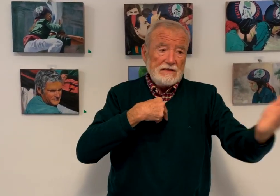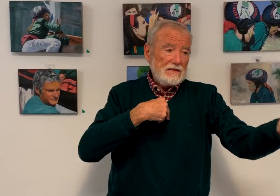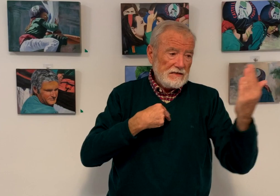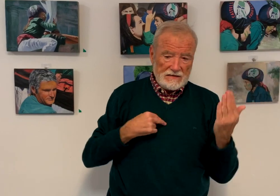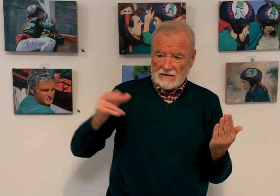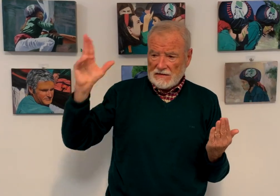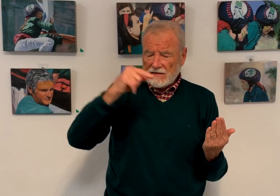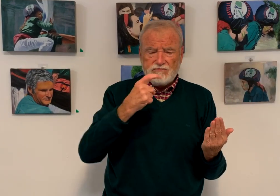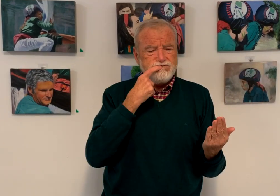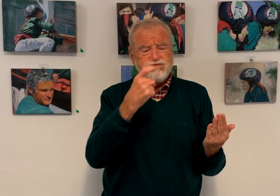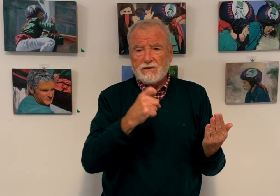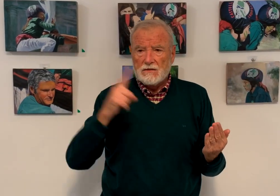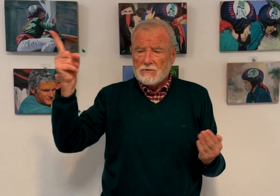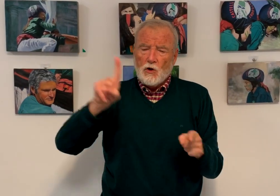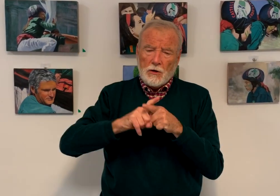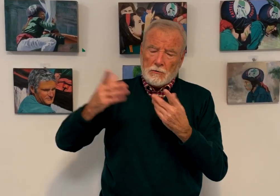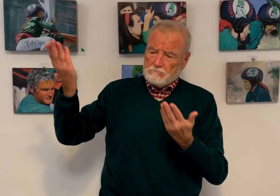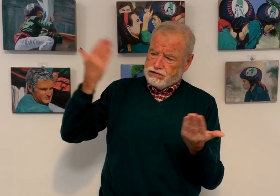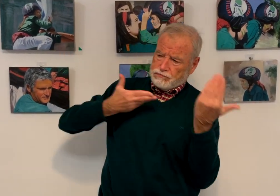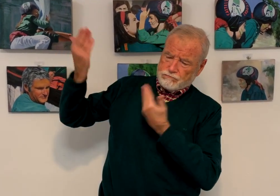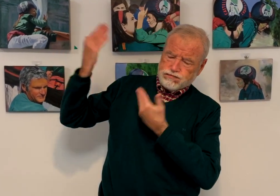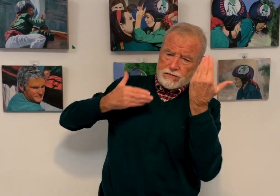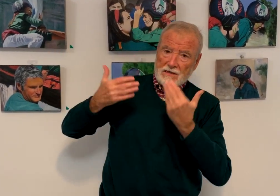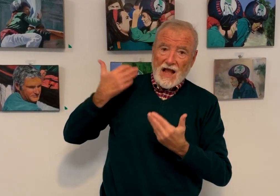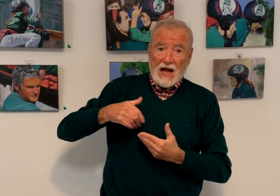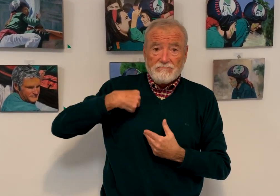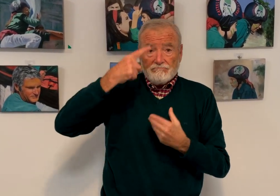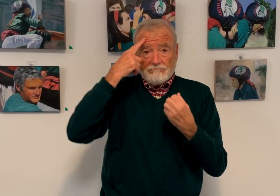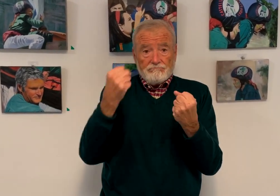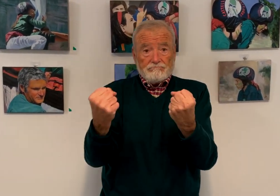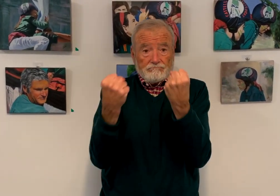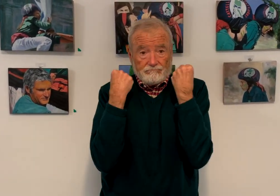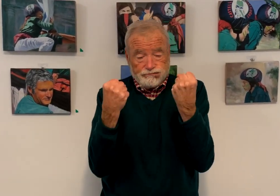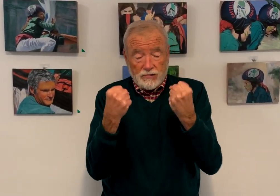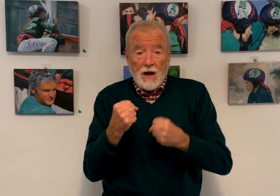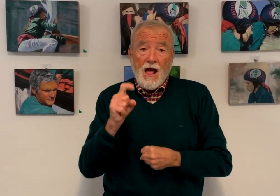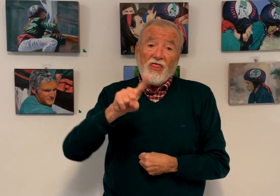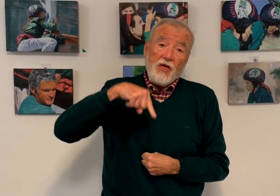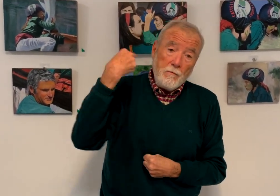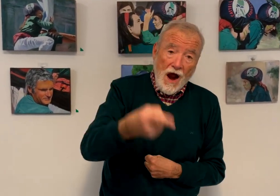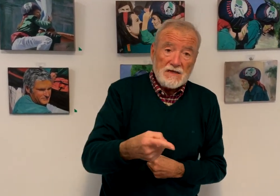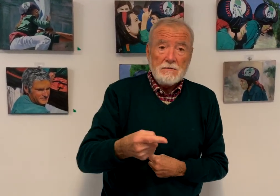Yo la cogía y decía que era difícil, el profesor me fue enseñando hasta que ya sabia hacerlo. Después ya